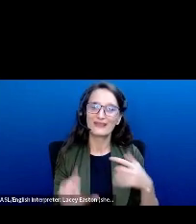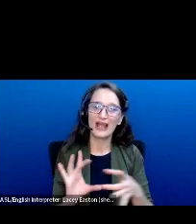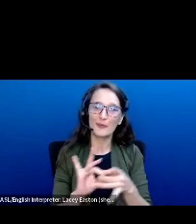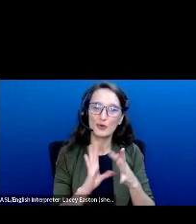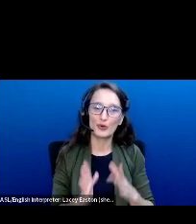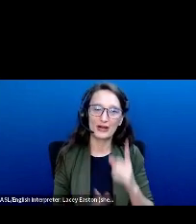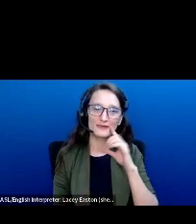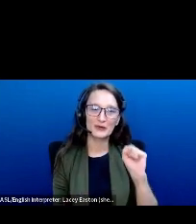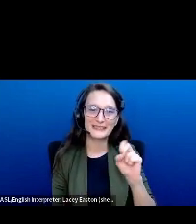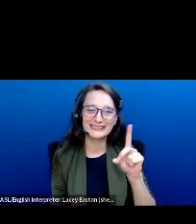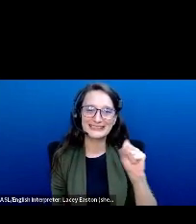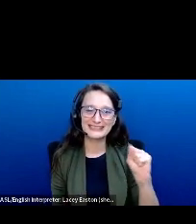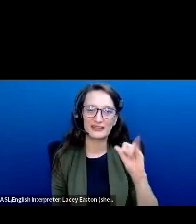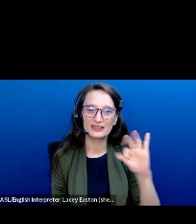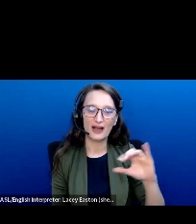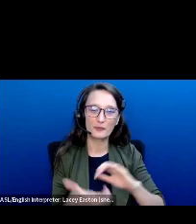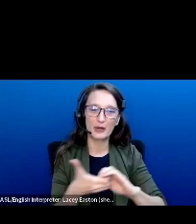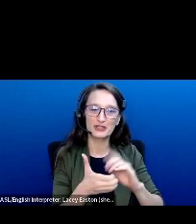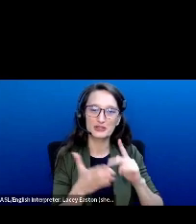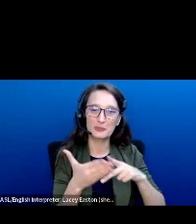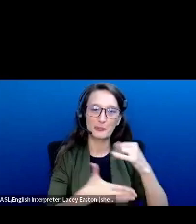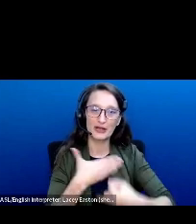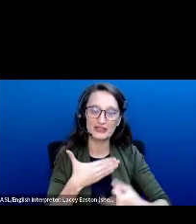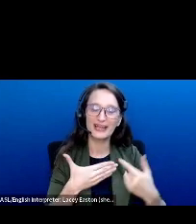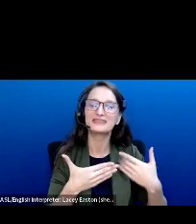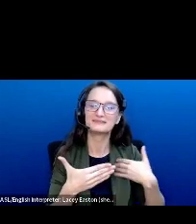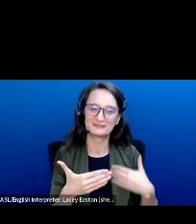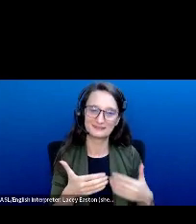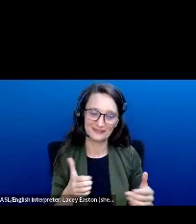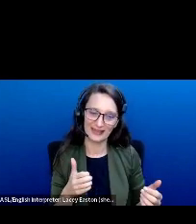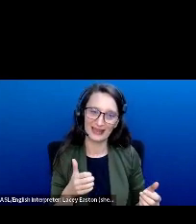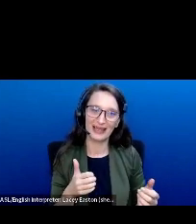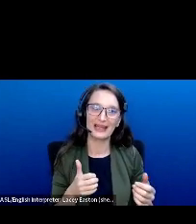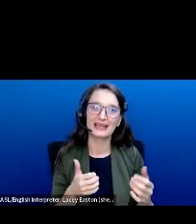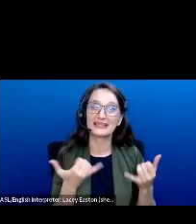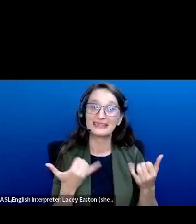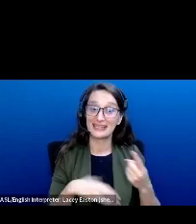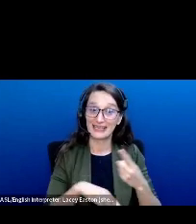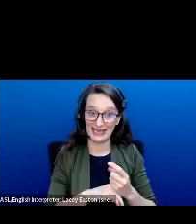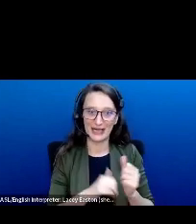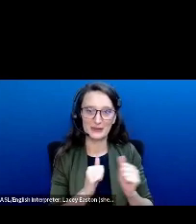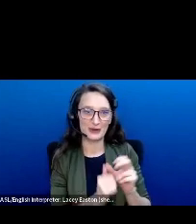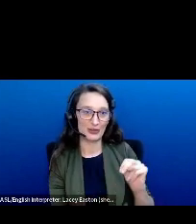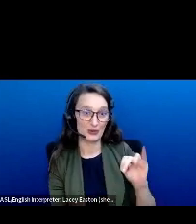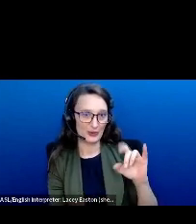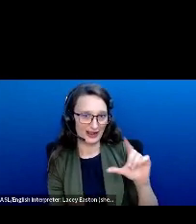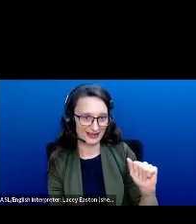ayudando a nuestros colegas como Noelia compartió de Seeds of Partnership y el Departamento de Educación